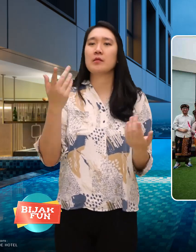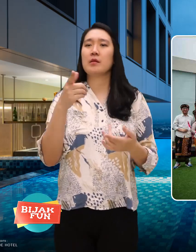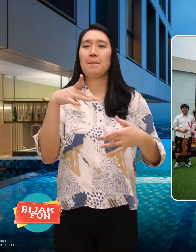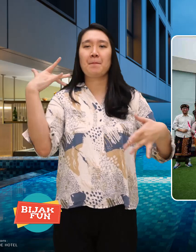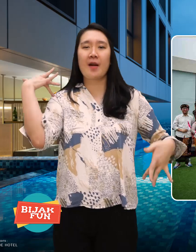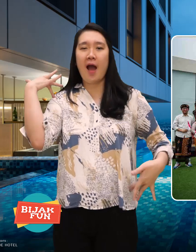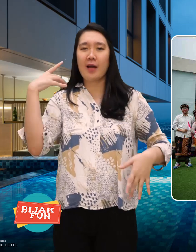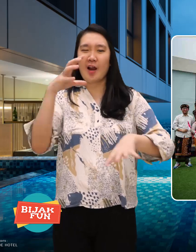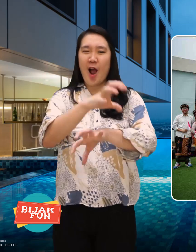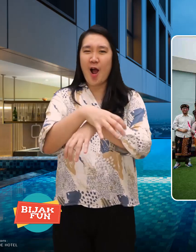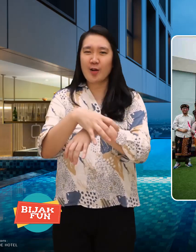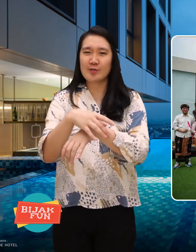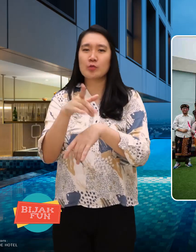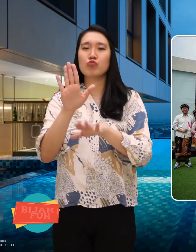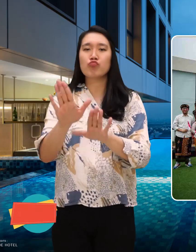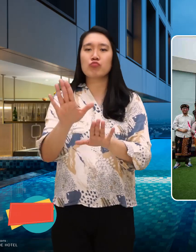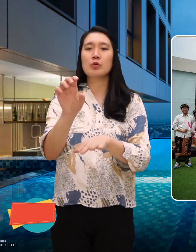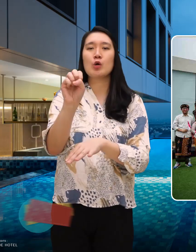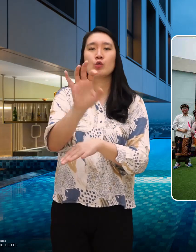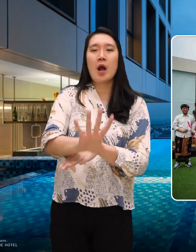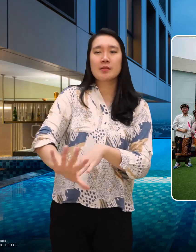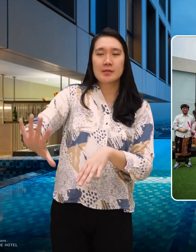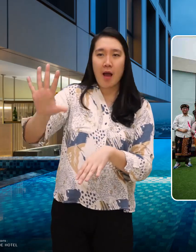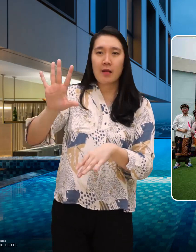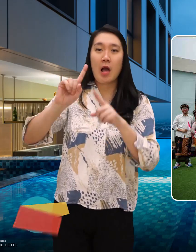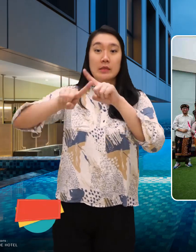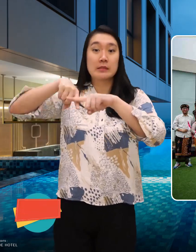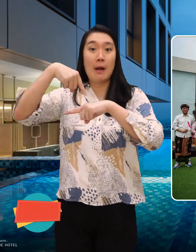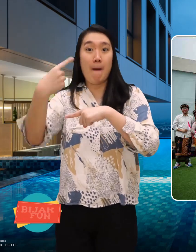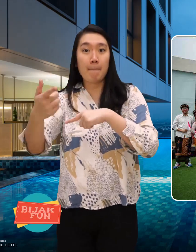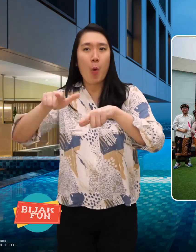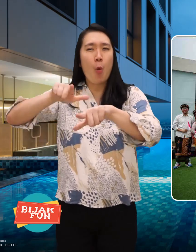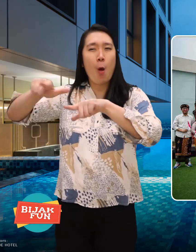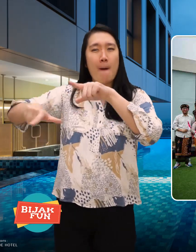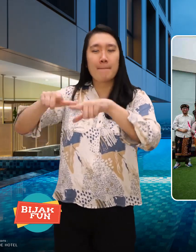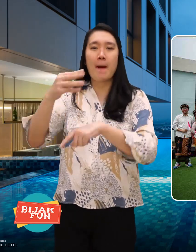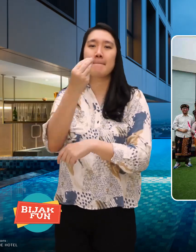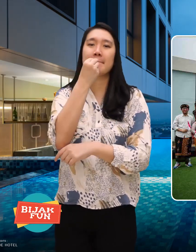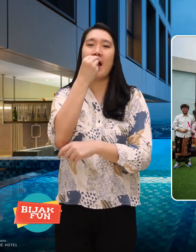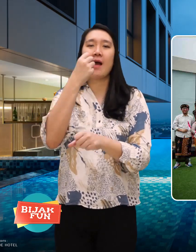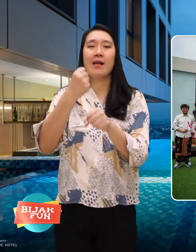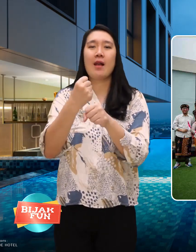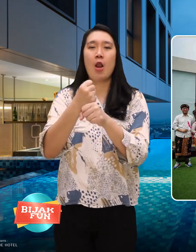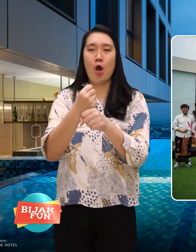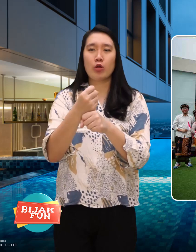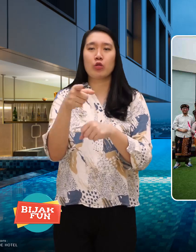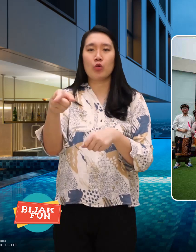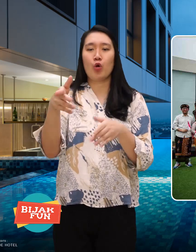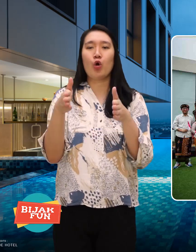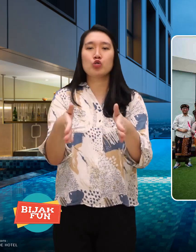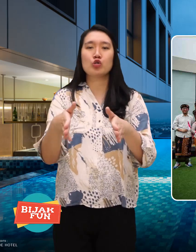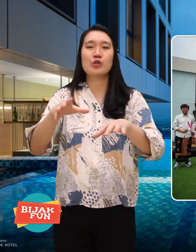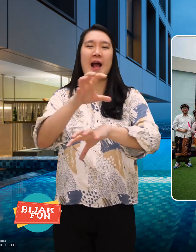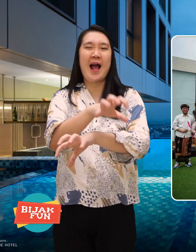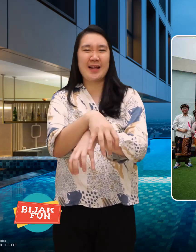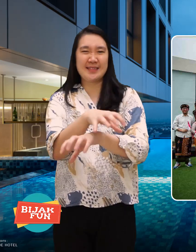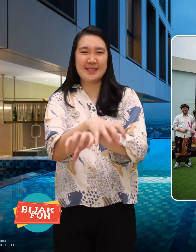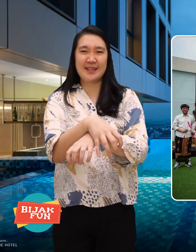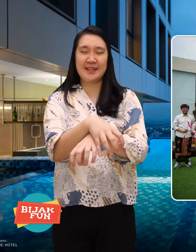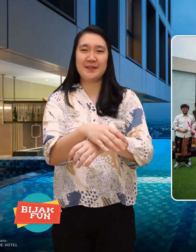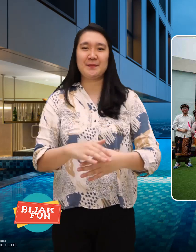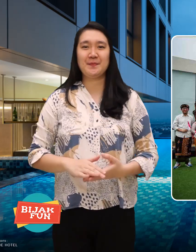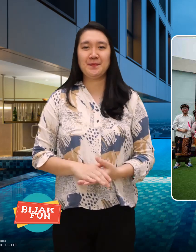peragaan busana Nusantara anjing, sampai perlombaan makan gelato khusus anjing.